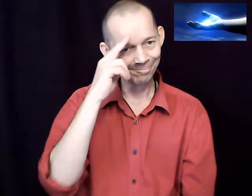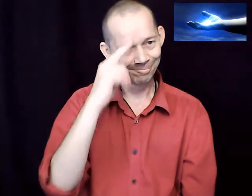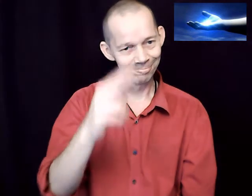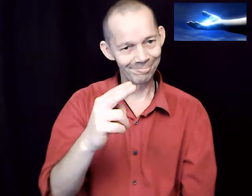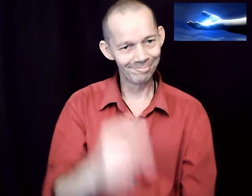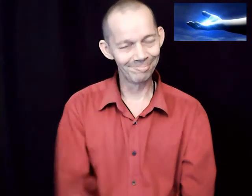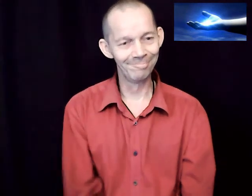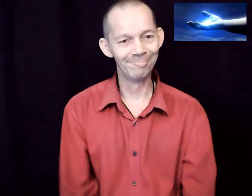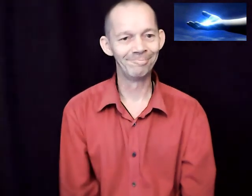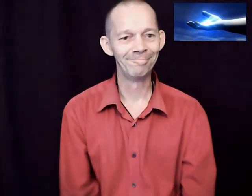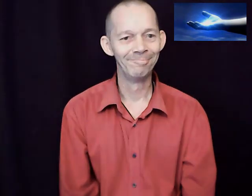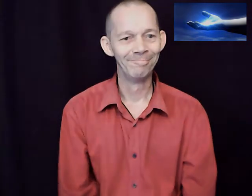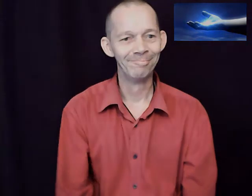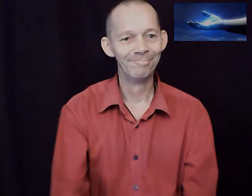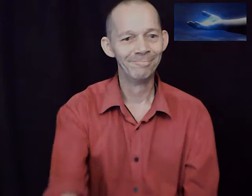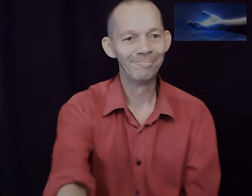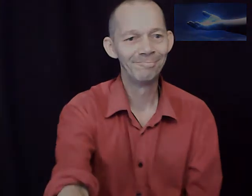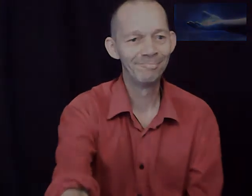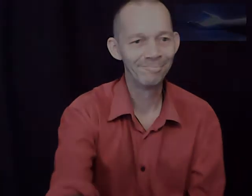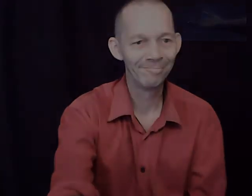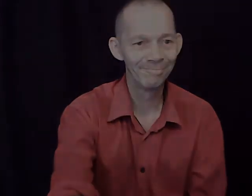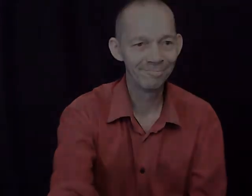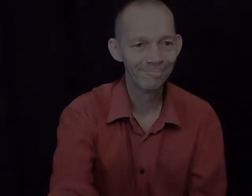Salut ! Sous-titrage par Jean-luc Jamart.